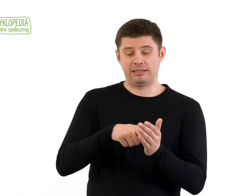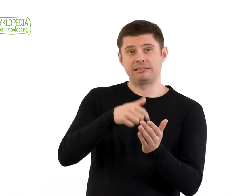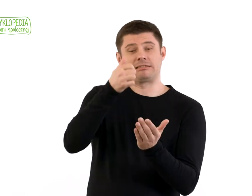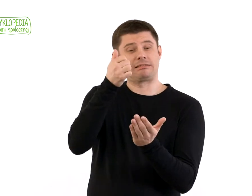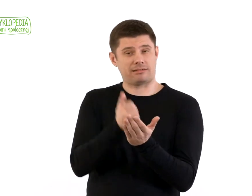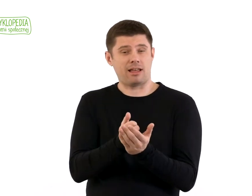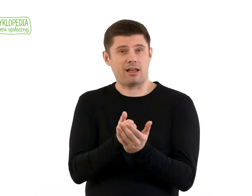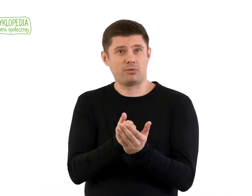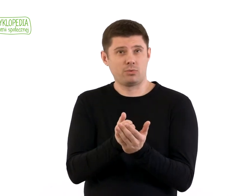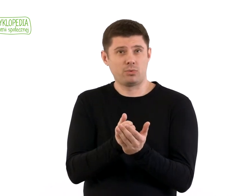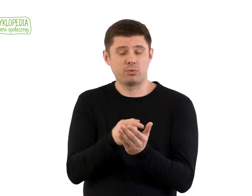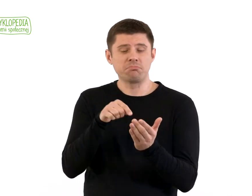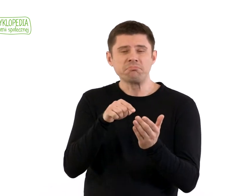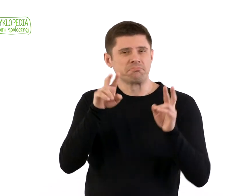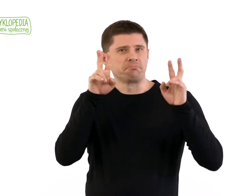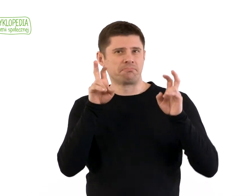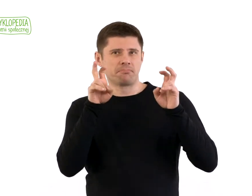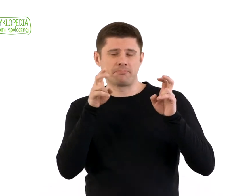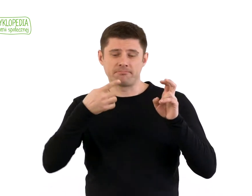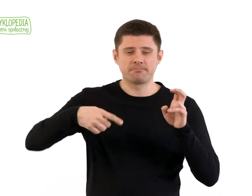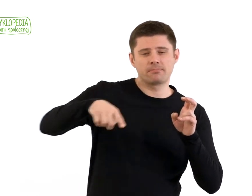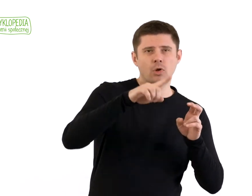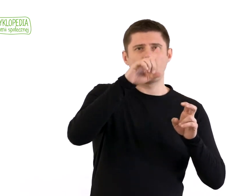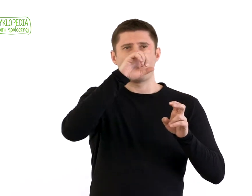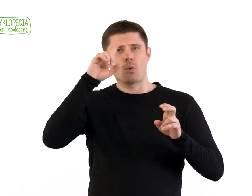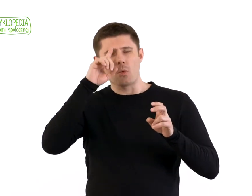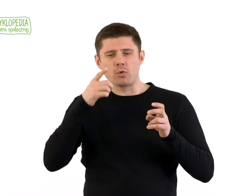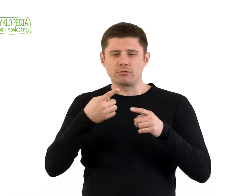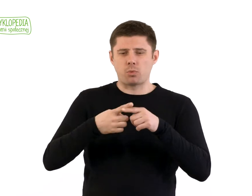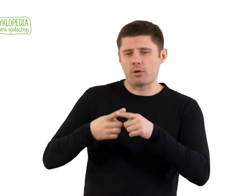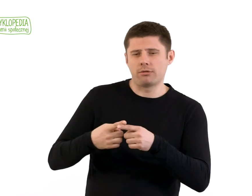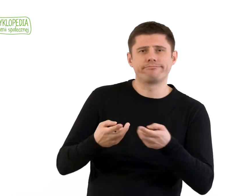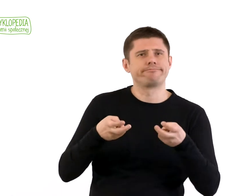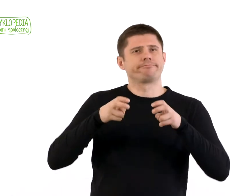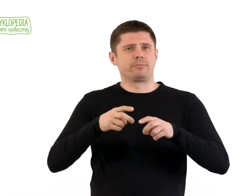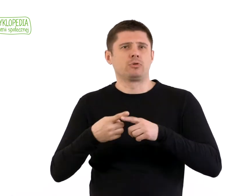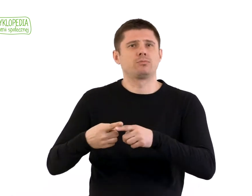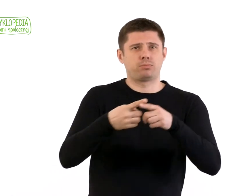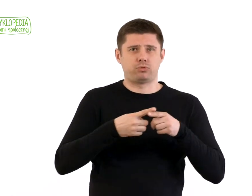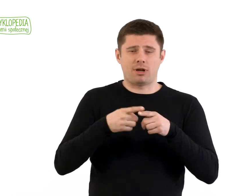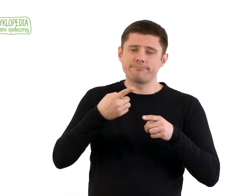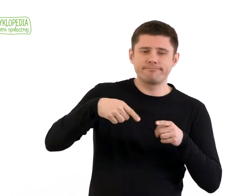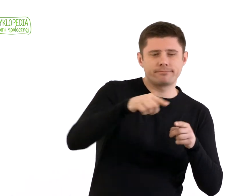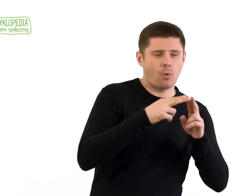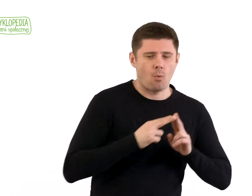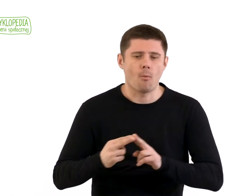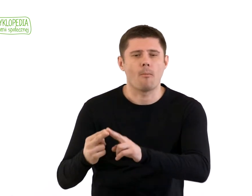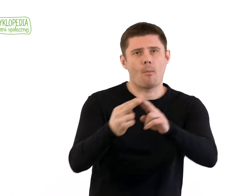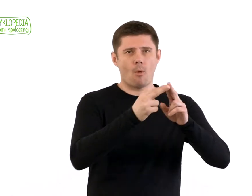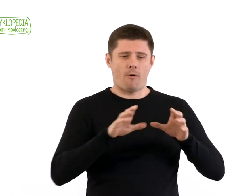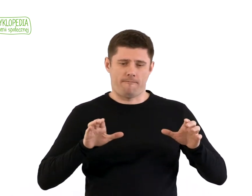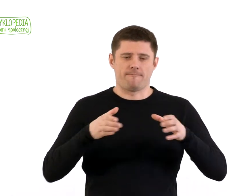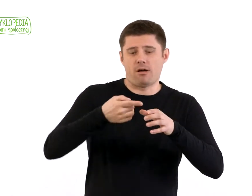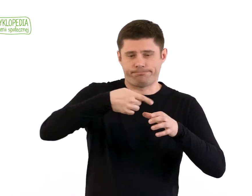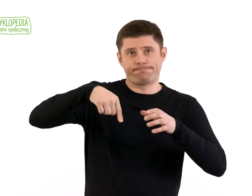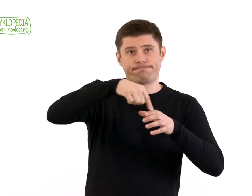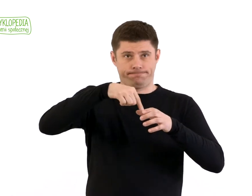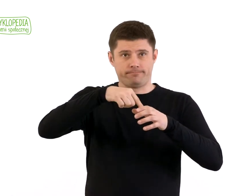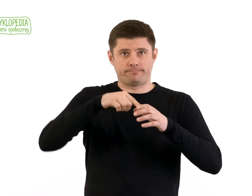Statut można określić jako umowę między założycielami spółdzielni.